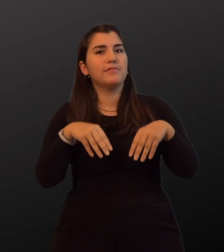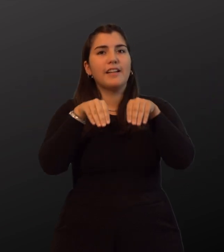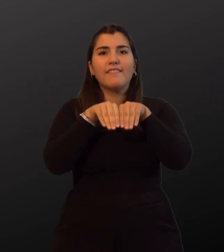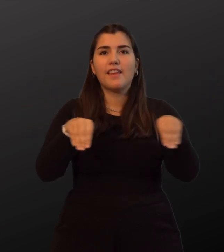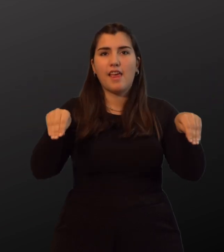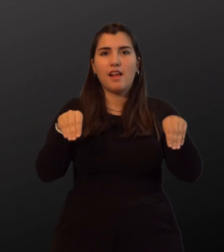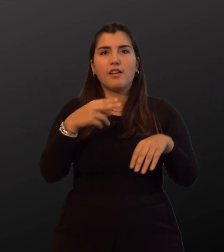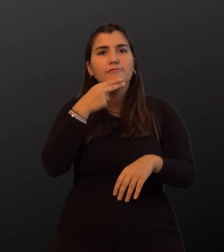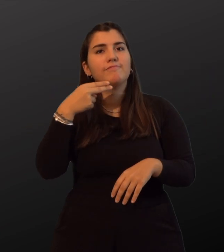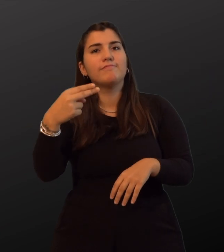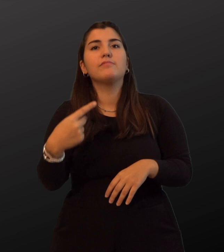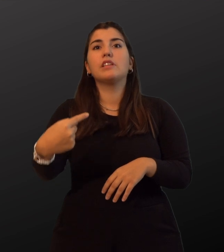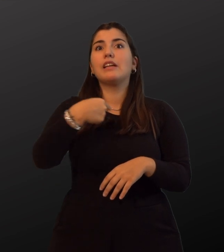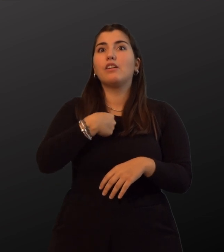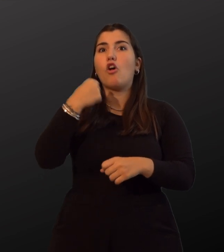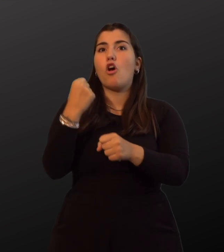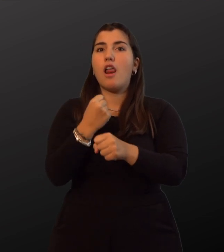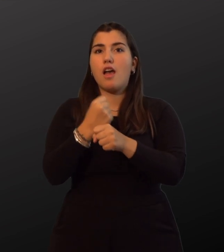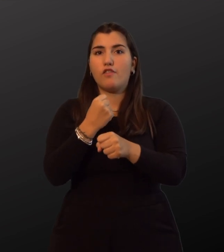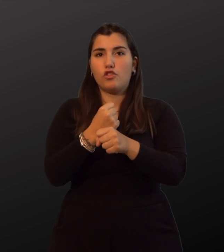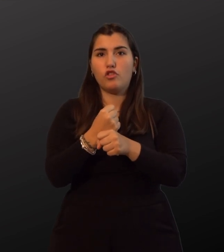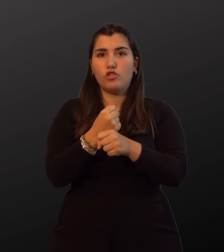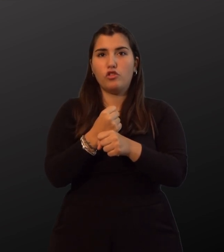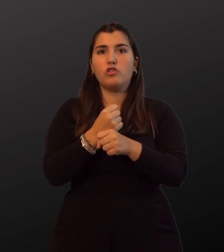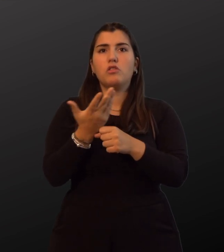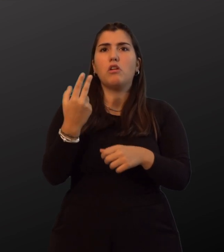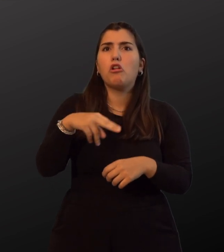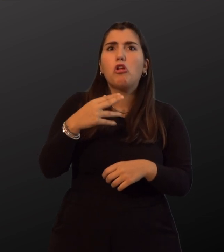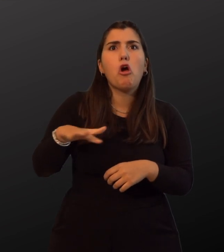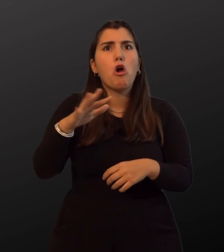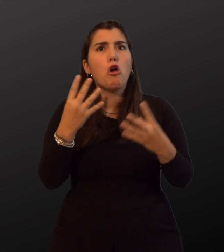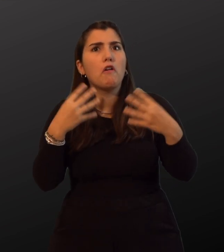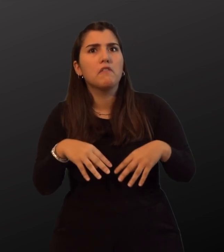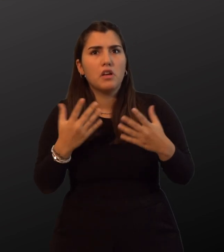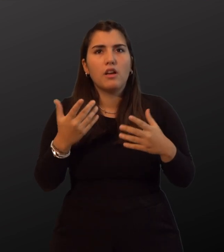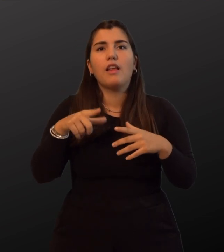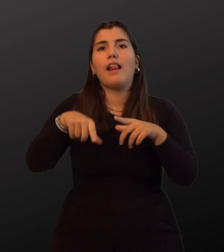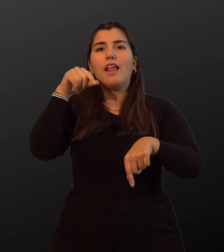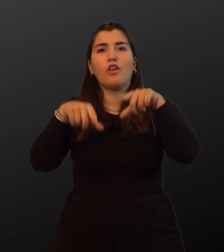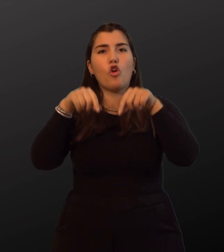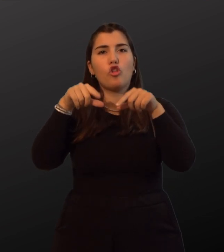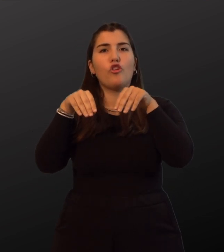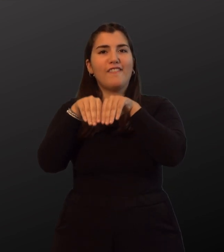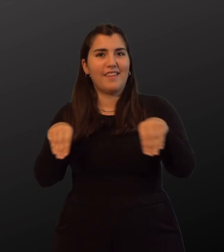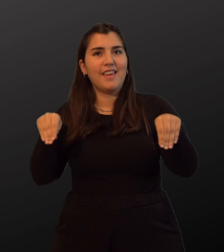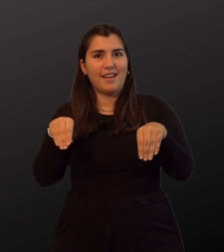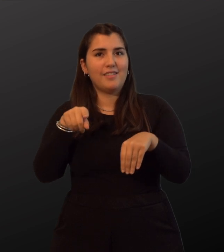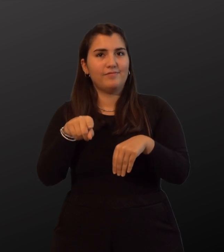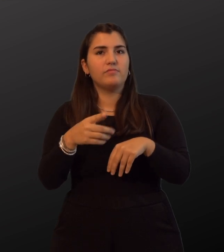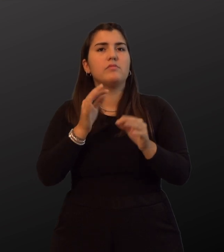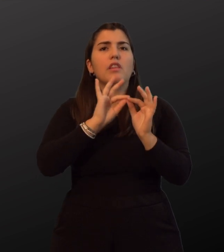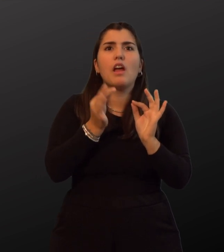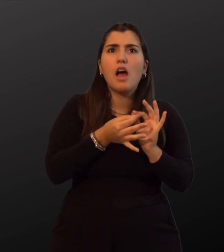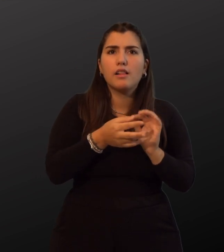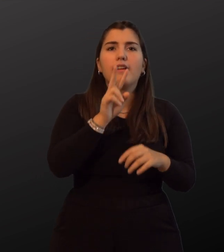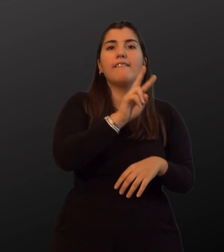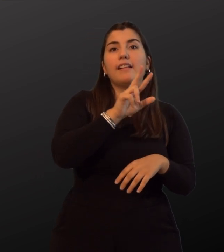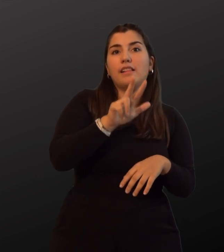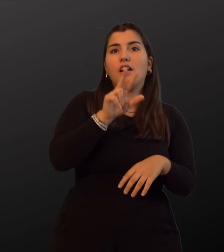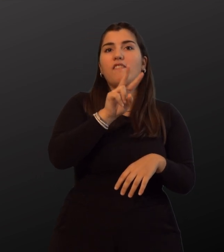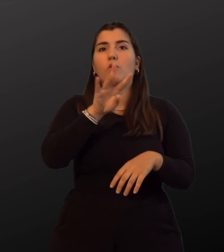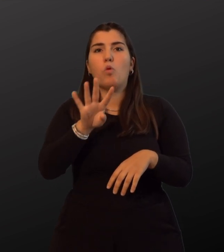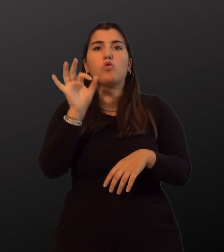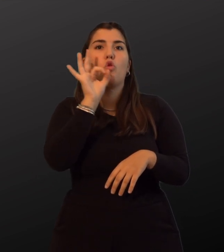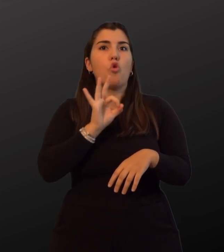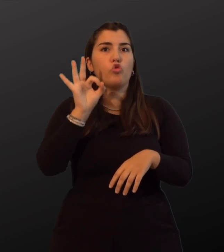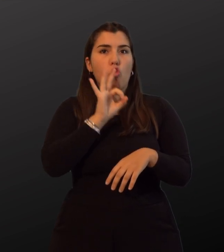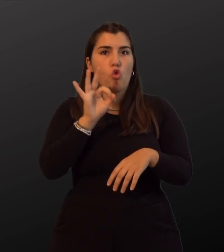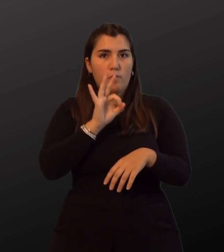la fiera 'Io lavoro' che si terrà presso il Lingotto Fiere il 23 e il 24 ottobre